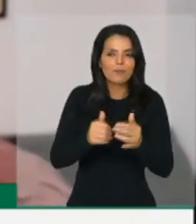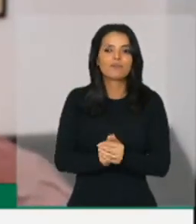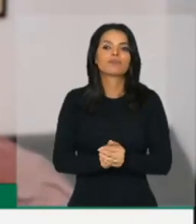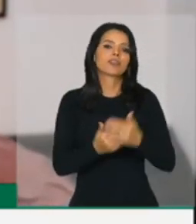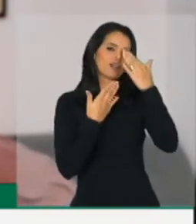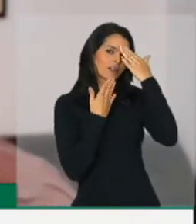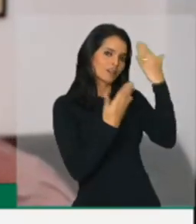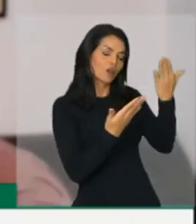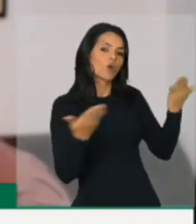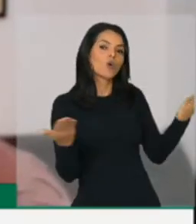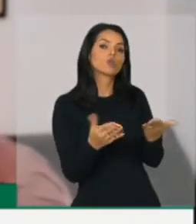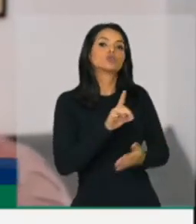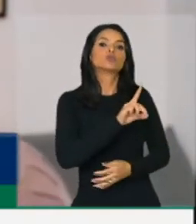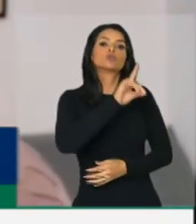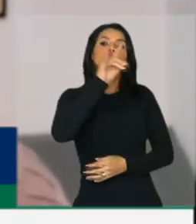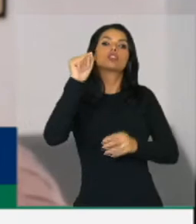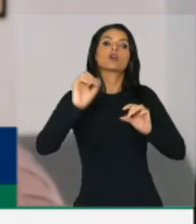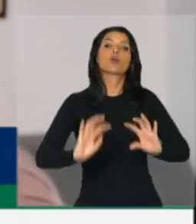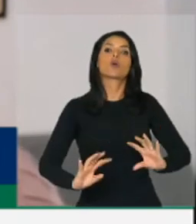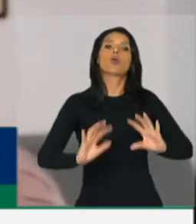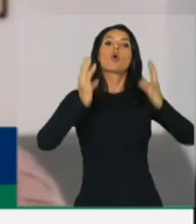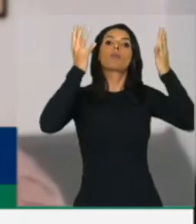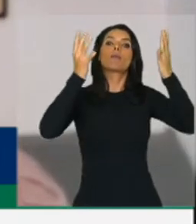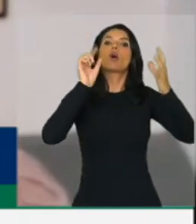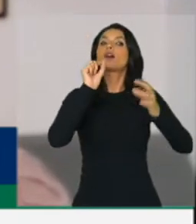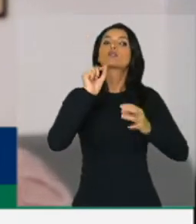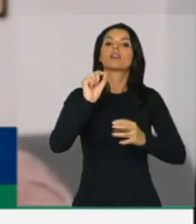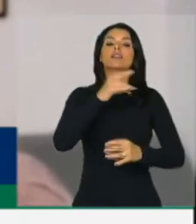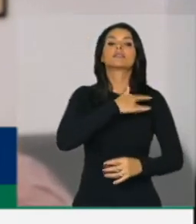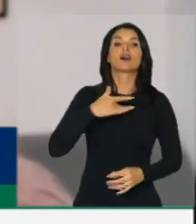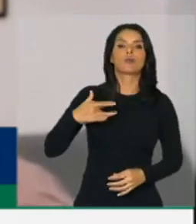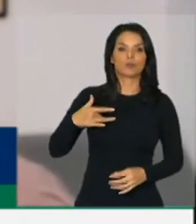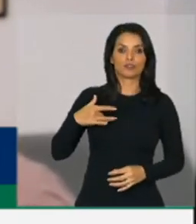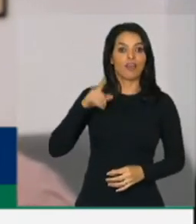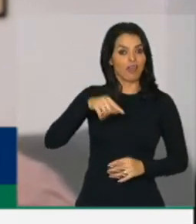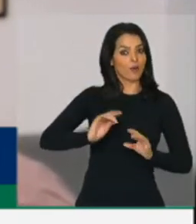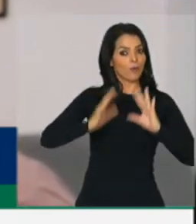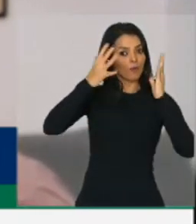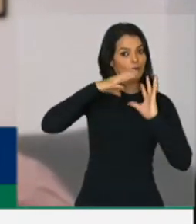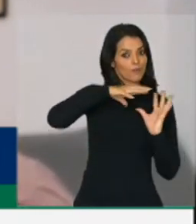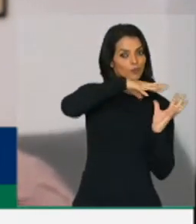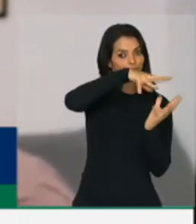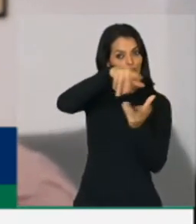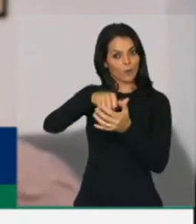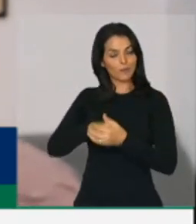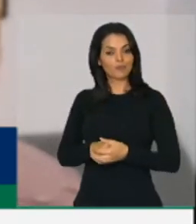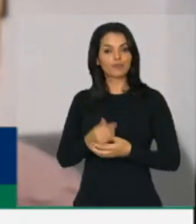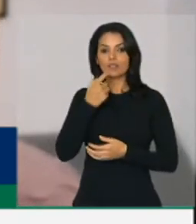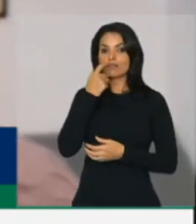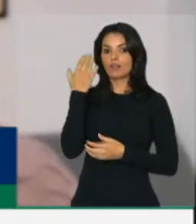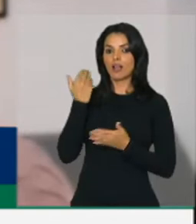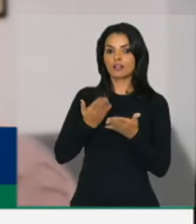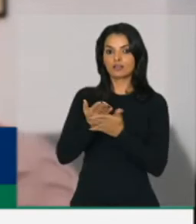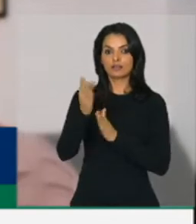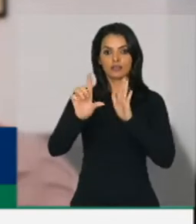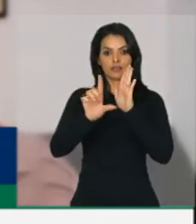É O DIA MUNDIAL DA SAÚDE E NÓS ACABAMOS DE APROVAR UM SUBSTITUTIVO DA DEPUTADA CELINA DA LEI DO PROJETO DE